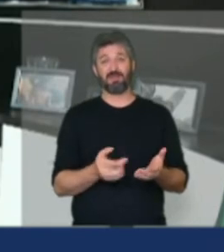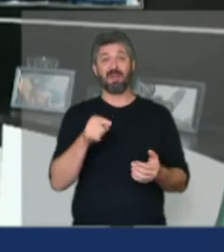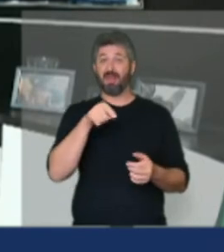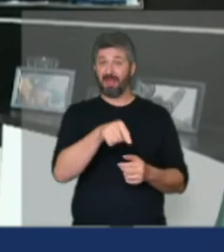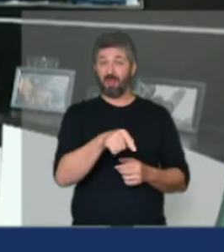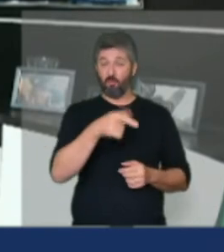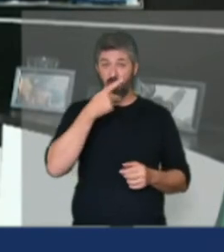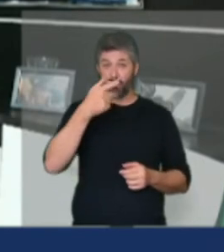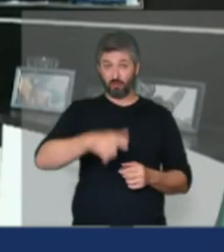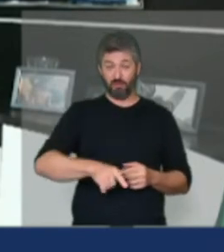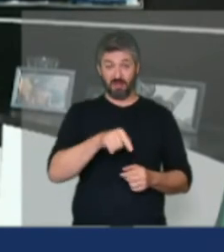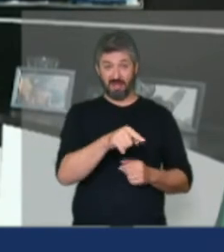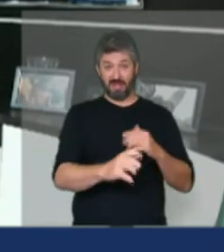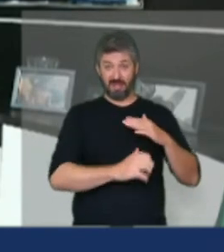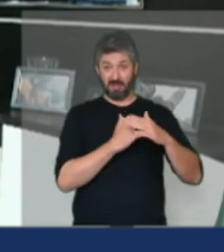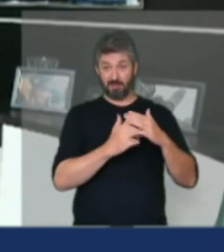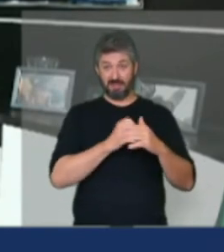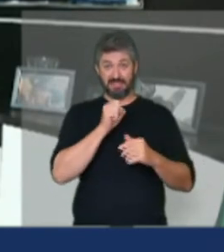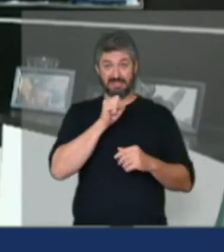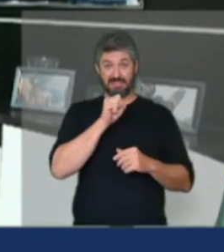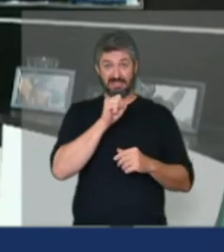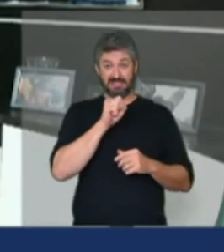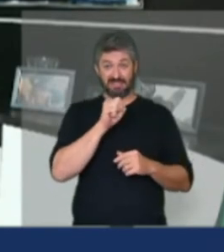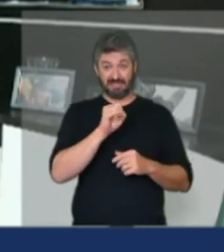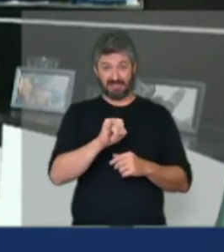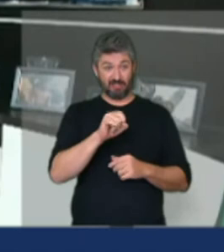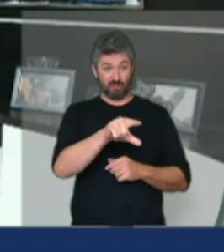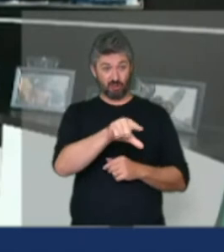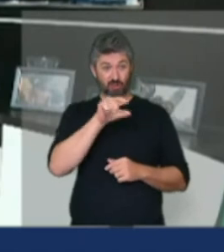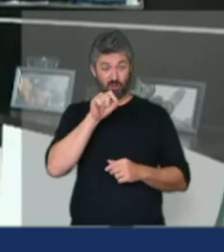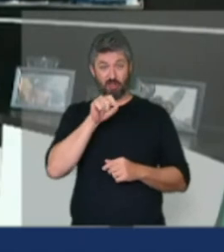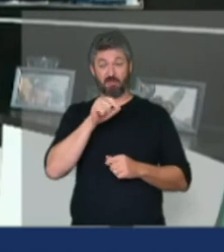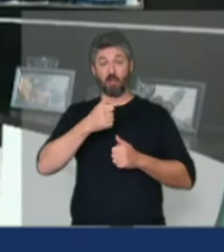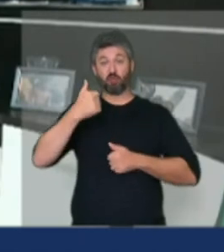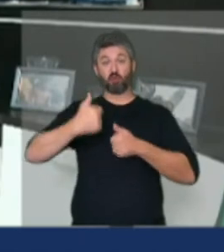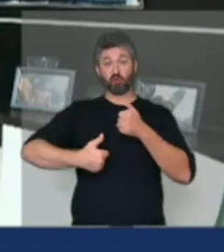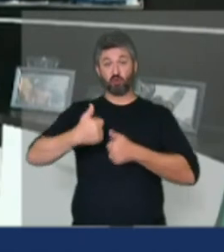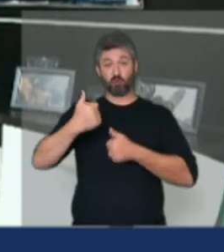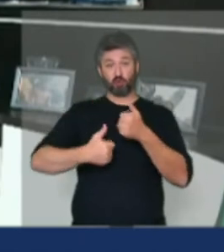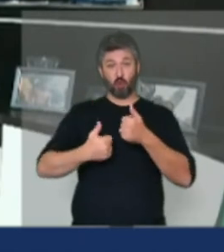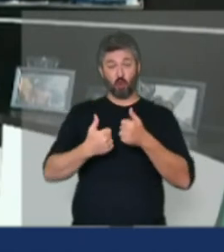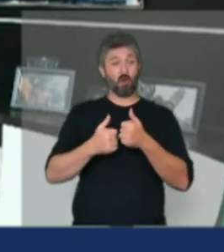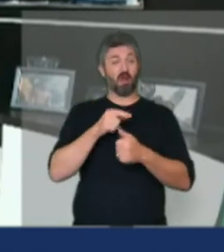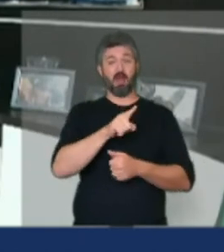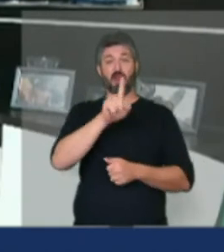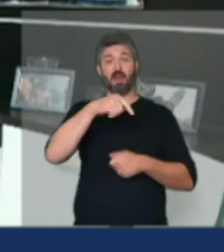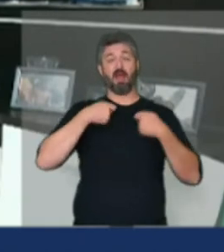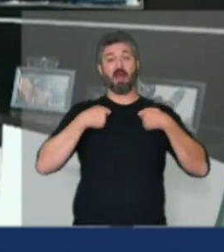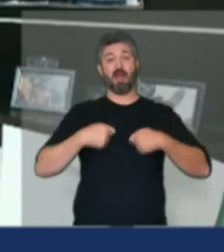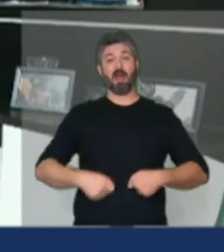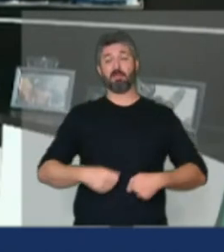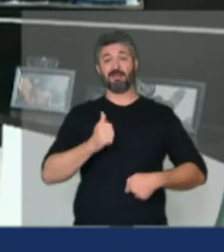EMPRESA QUE SE FOSSE ESCALADA PARA JOGAR UMA SELEÇÃO CERTAMENTE TERIA A CAMISA 10 COMO UMA POSIÇÃO DE DESTAQUE